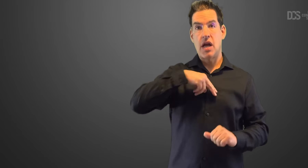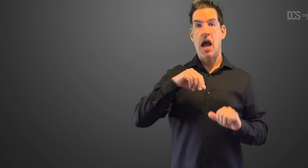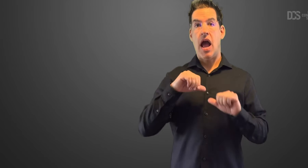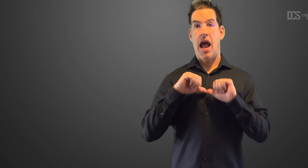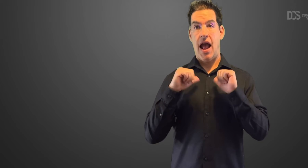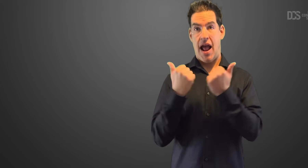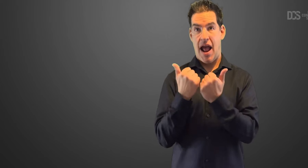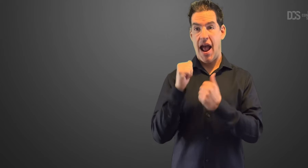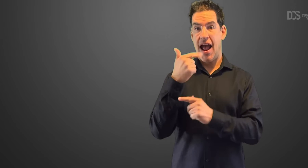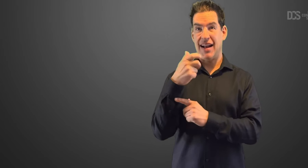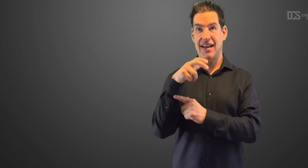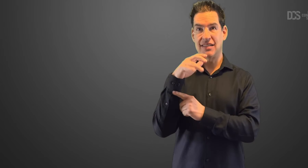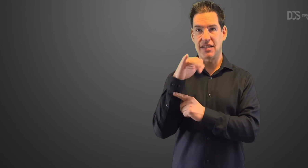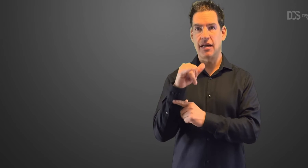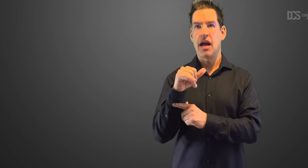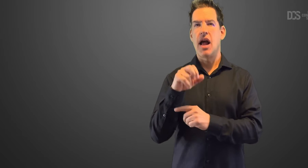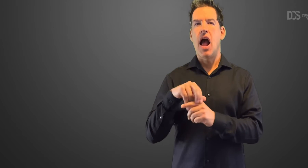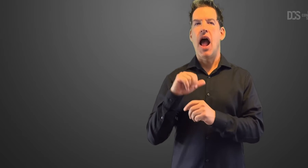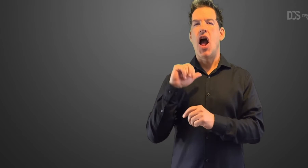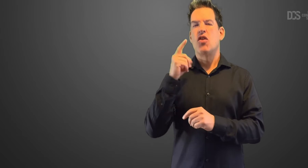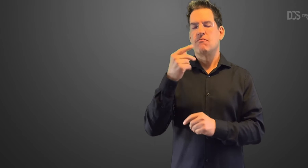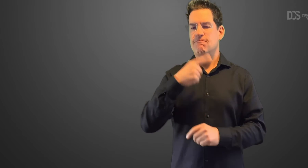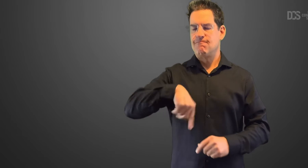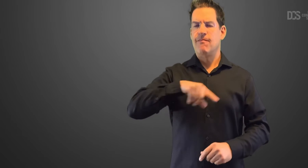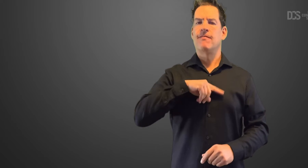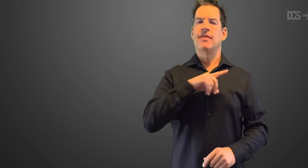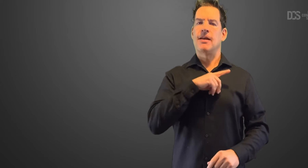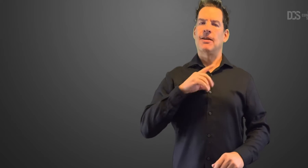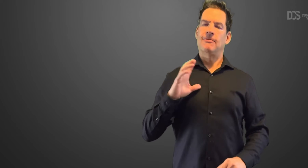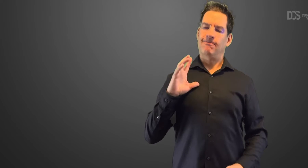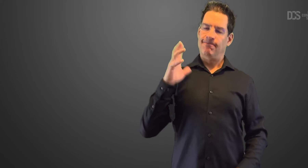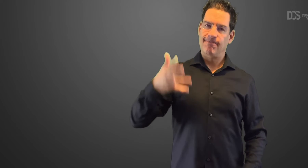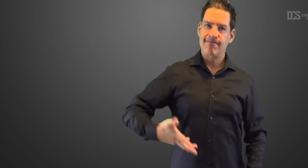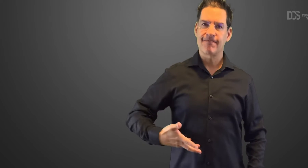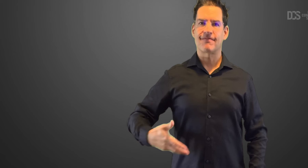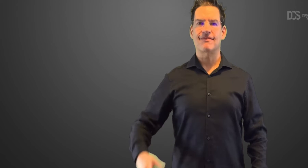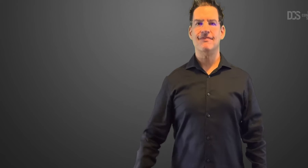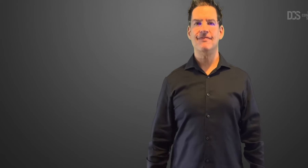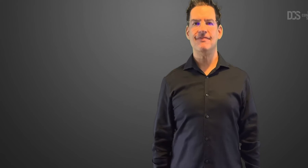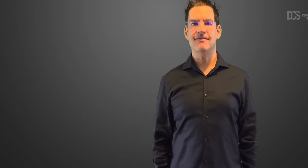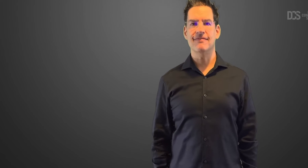agencia en algo de lo que todos estemos orgullosos.